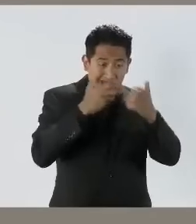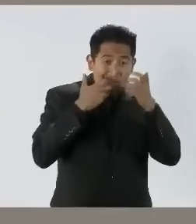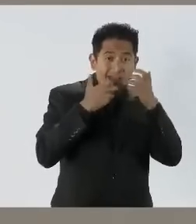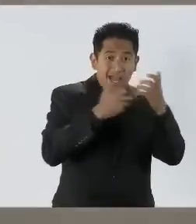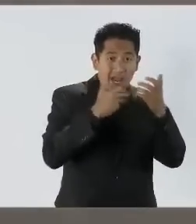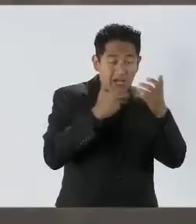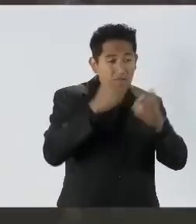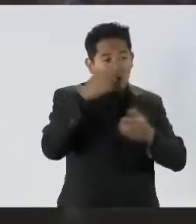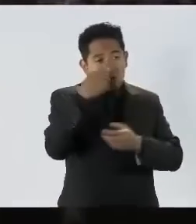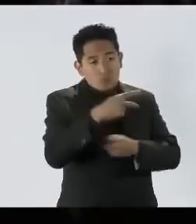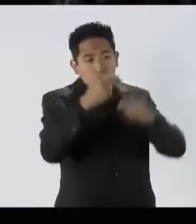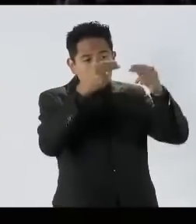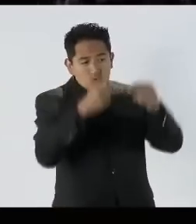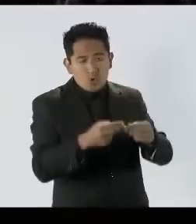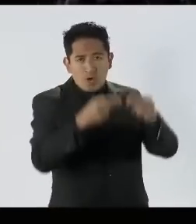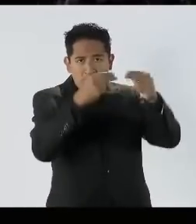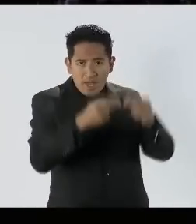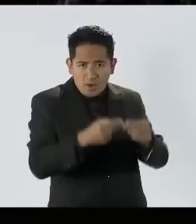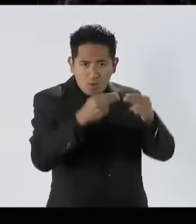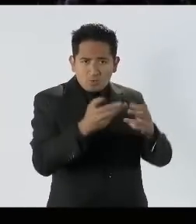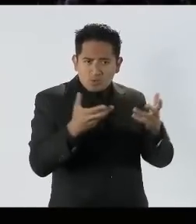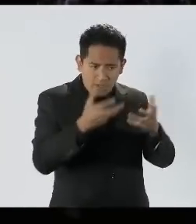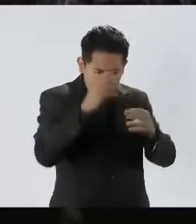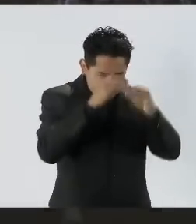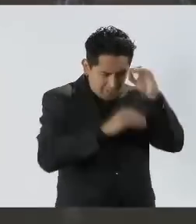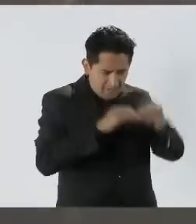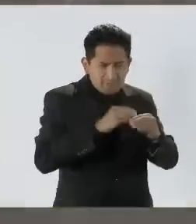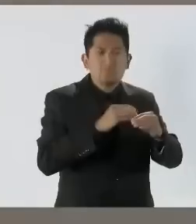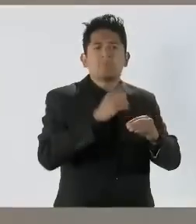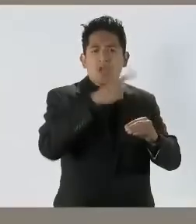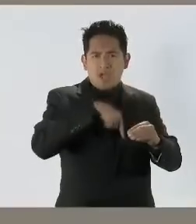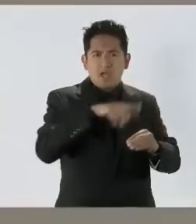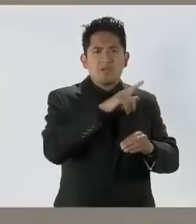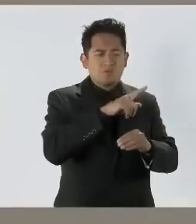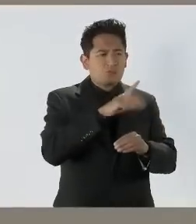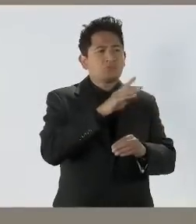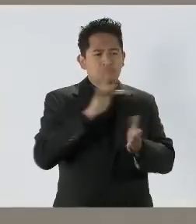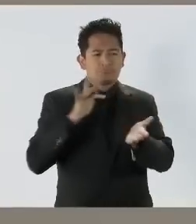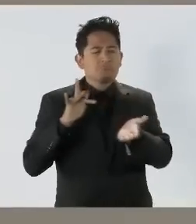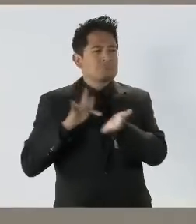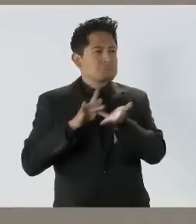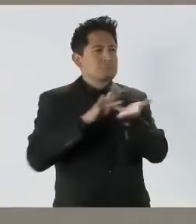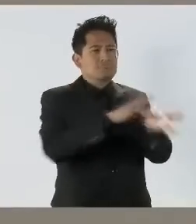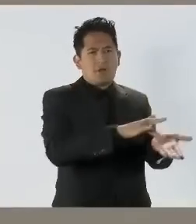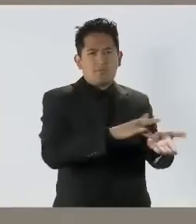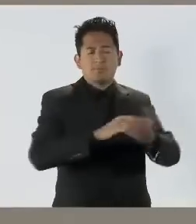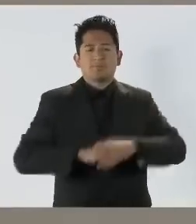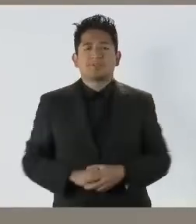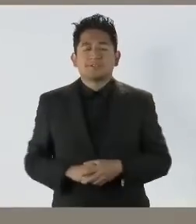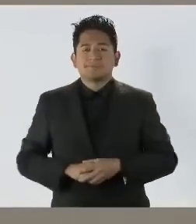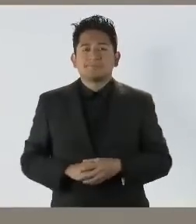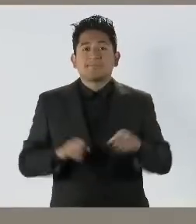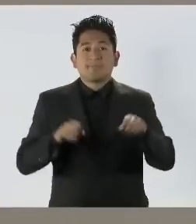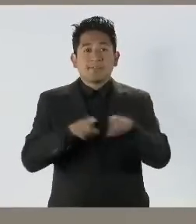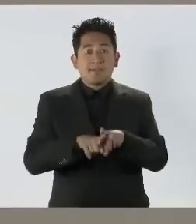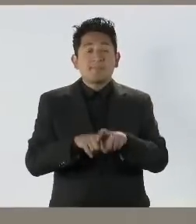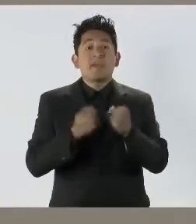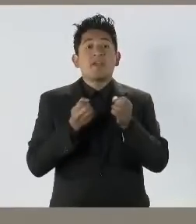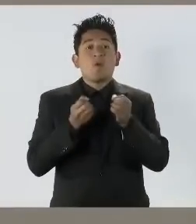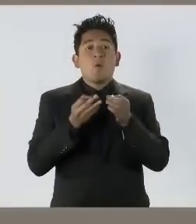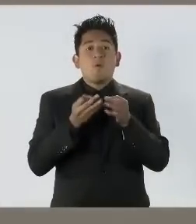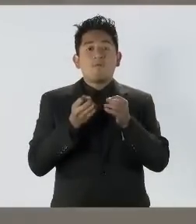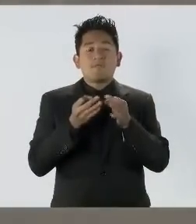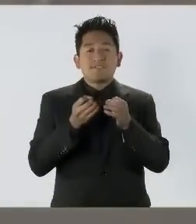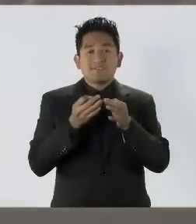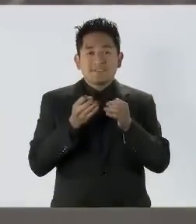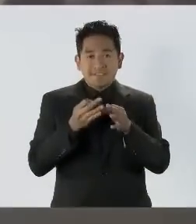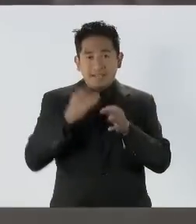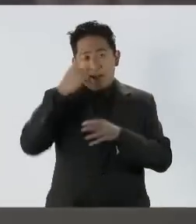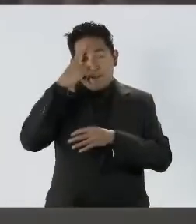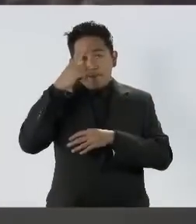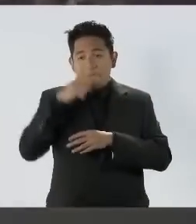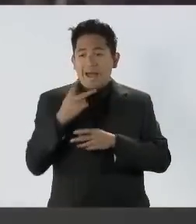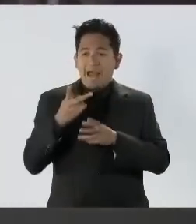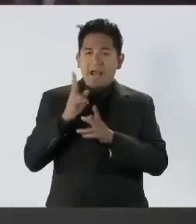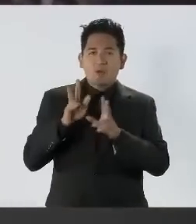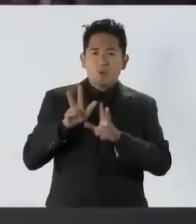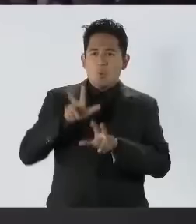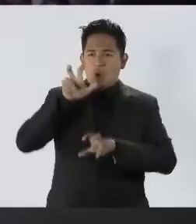negocio e ingresos propios fundamos la nueva agencia de atracción de inversiones que sabemos